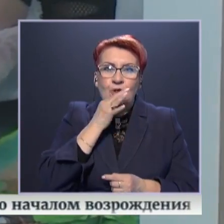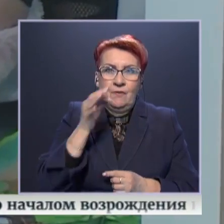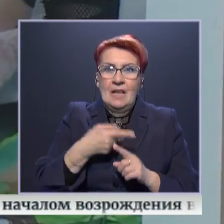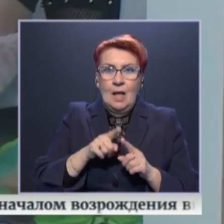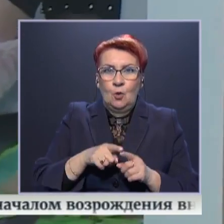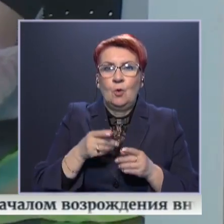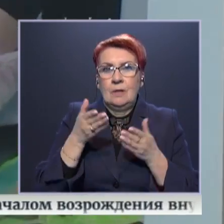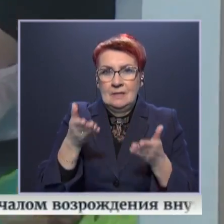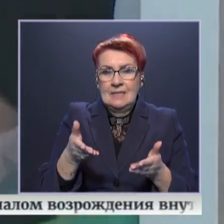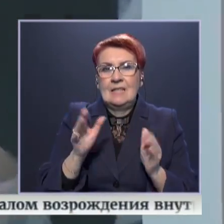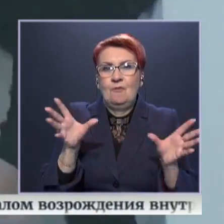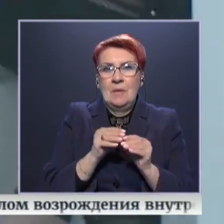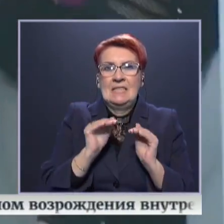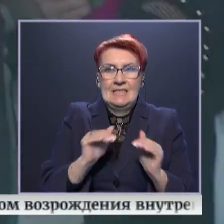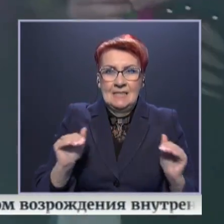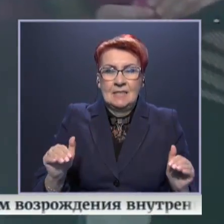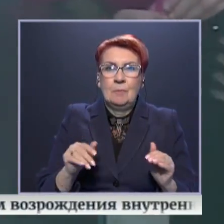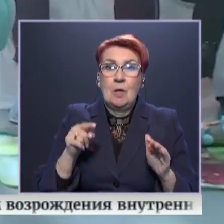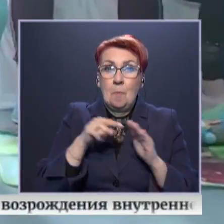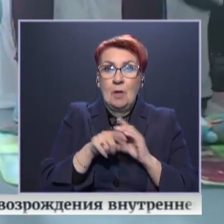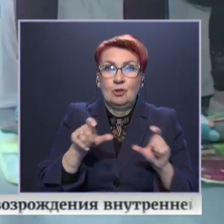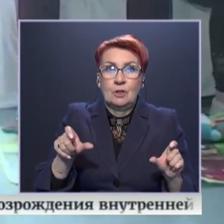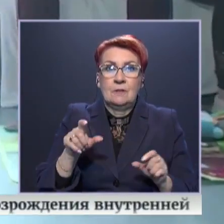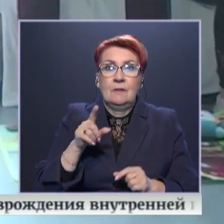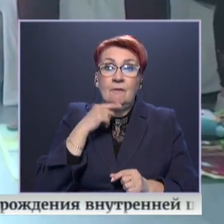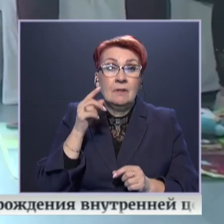здесь с детками особенно детки Говорят у вас как